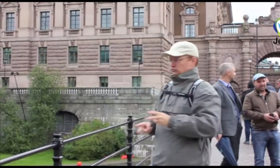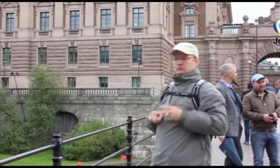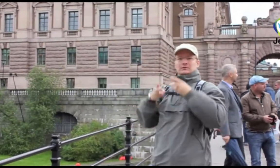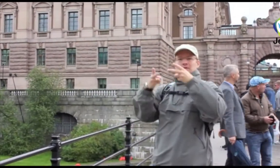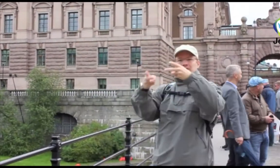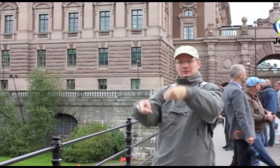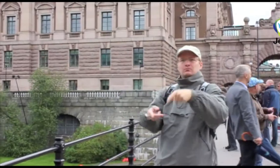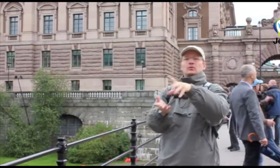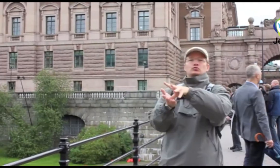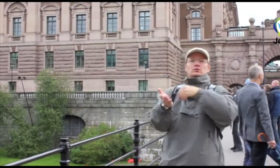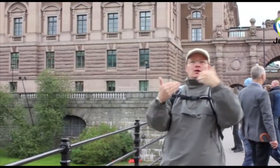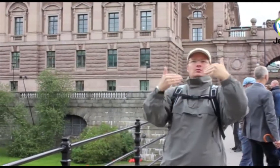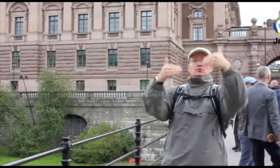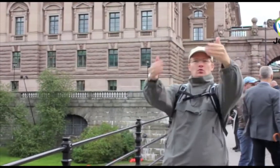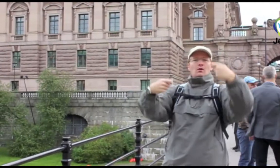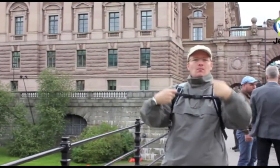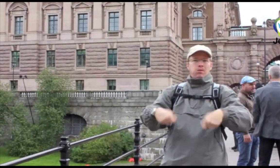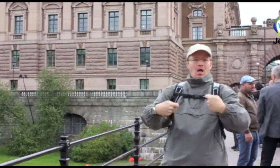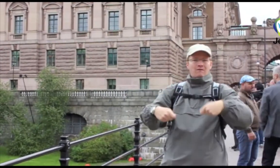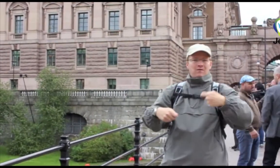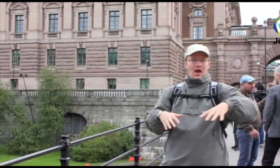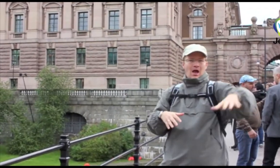Itt is, a hídon állok. innen kezdődik a belvárosi rész.